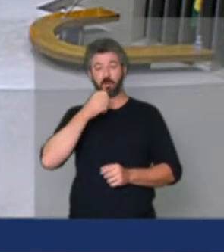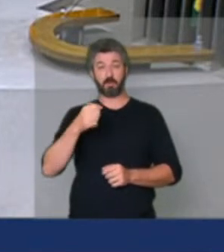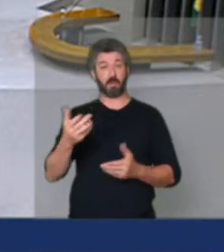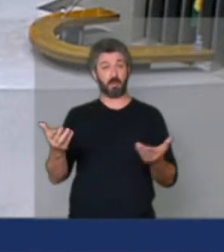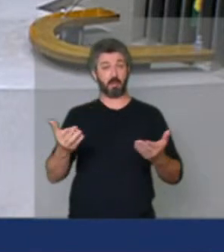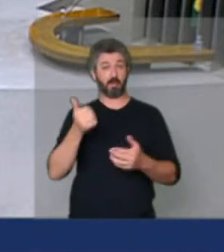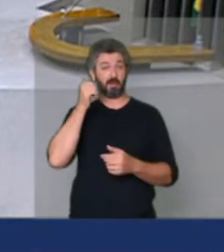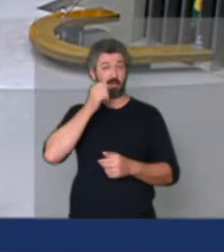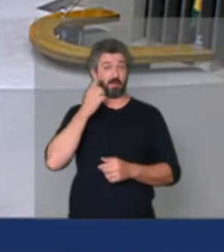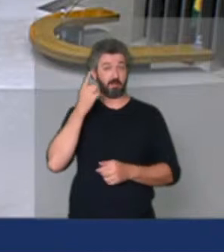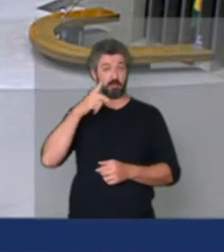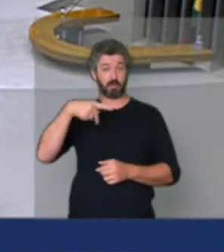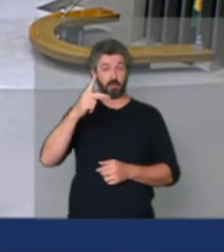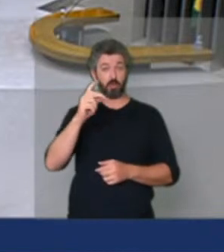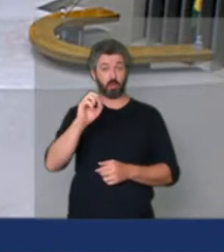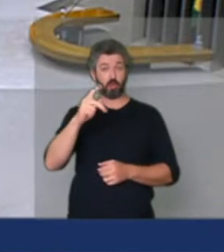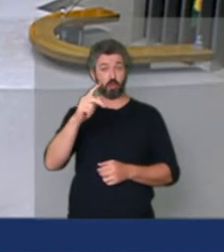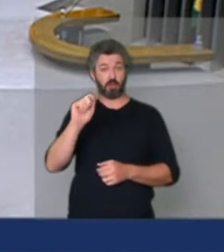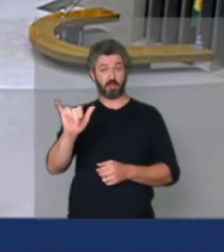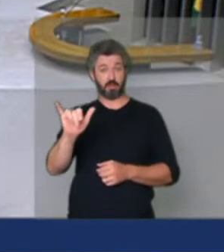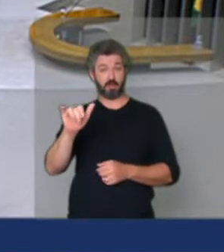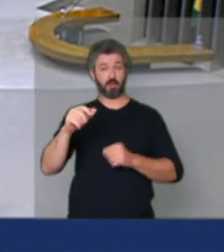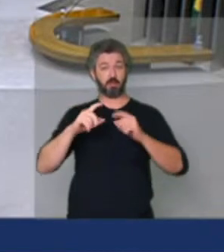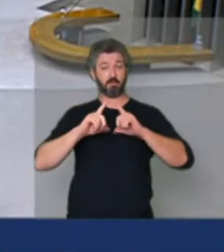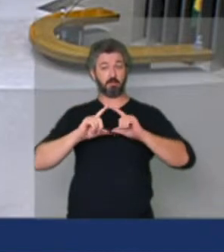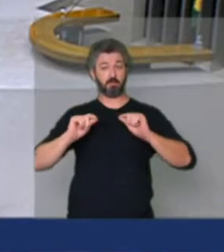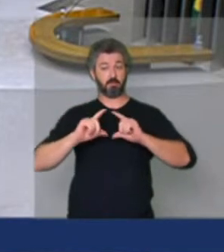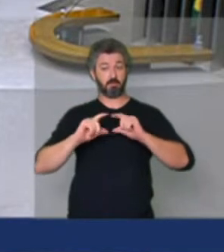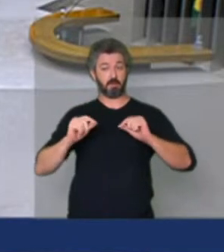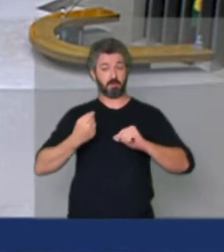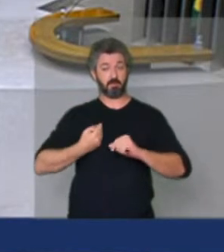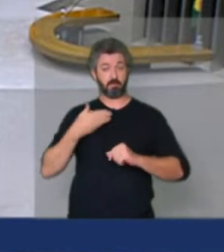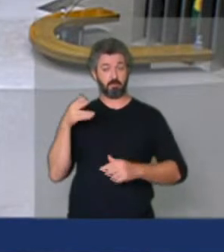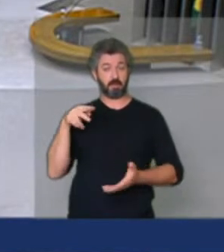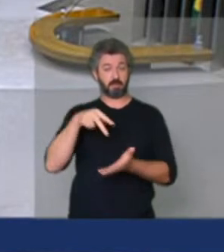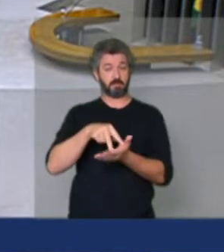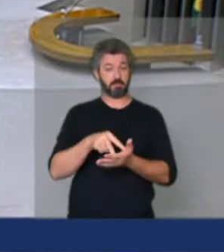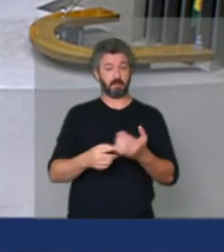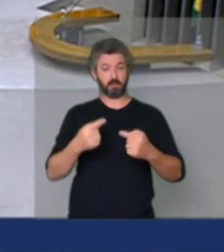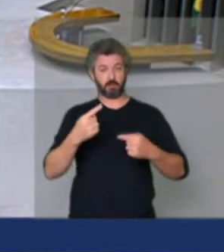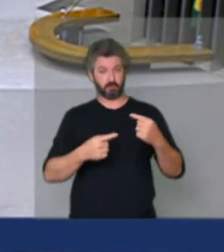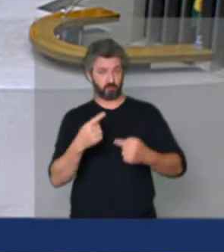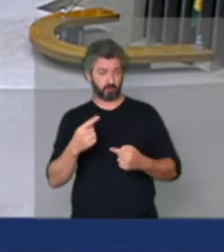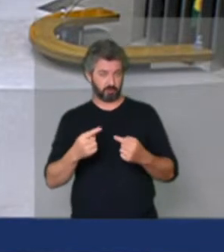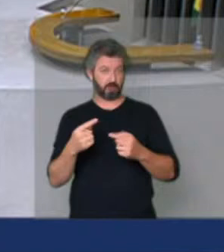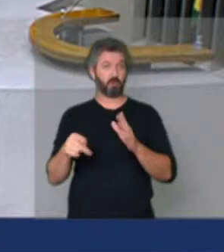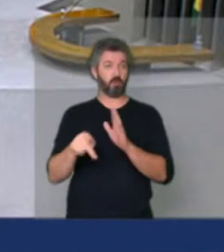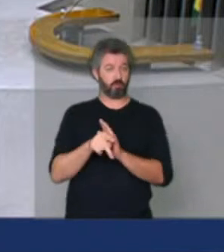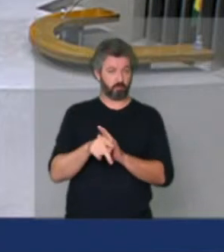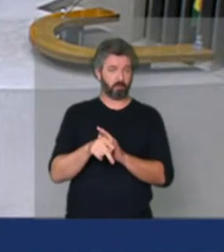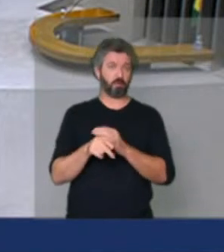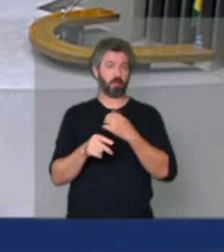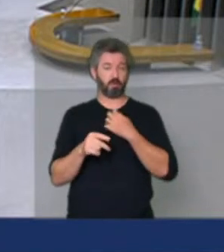ORADORA A PARTICIPAR DA DISCUSSÃO FORMAL DESSA PROPOSTA DE EMENDA É CONSTITUIÇÃO EM SEGUNDO TURNO QUE TRATA DO FUNDO DE PARTICIPAÇÃO DOS MUNICÍ